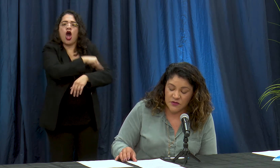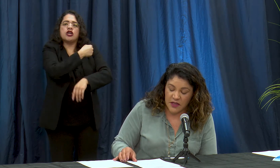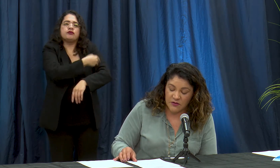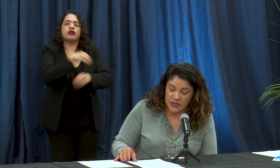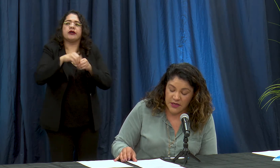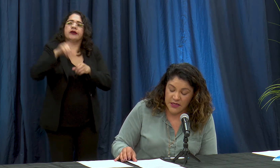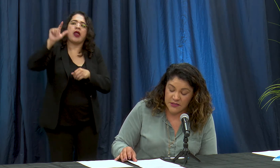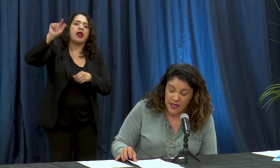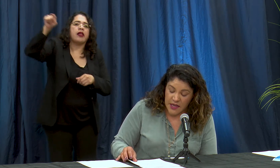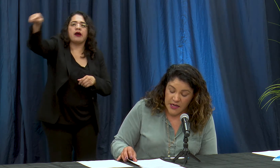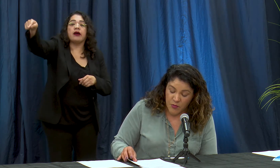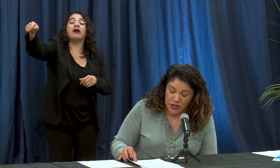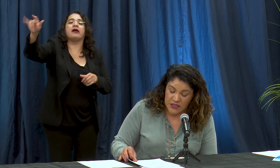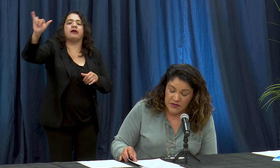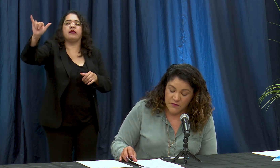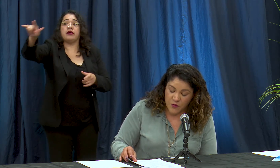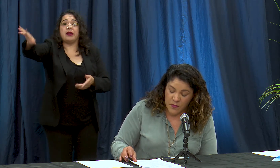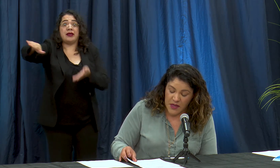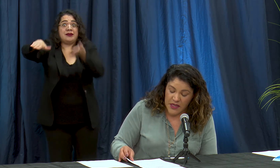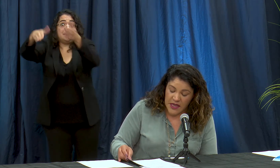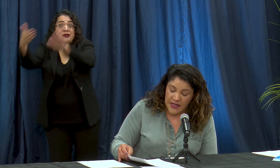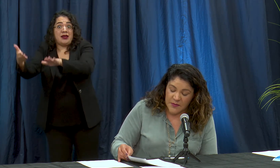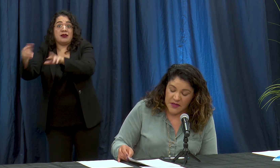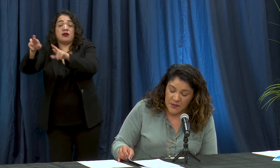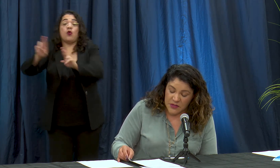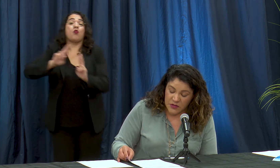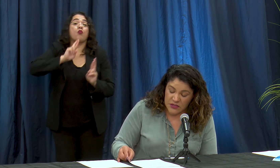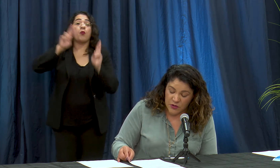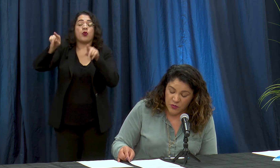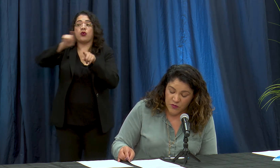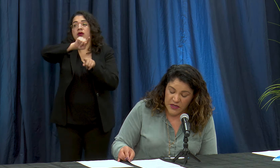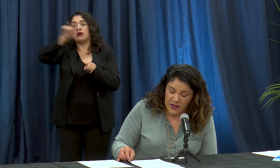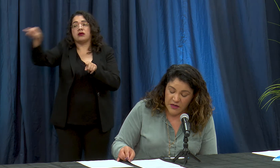ciudad de los ángeles la muerte sin forma departamento de salud pública del